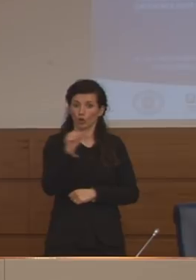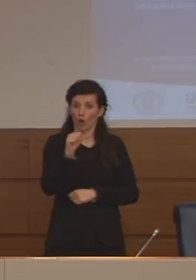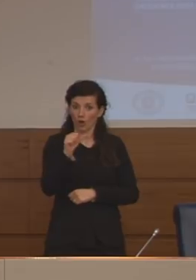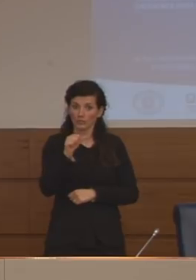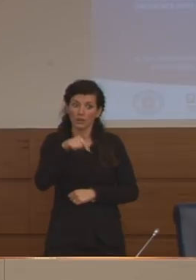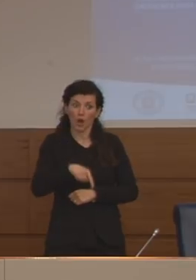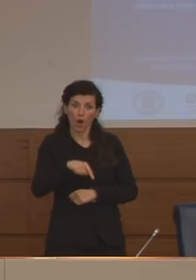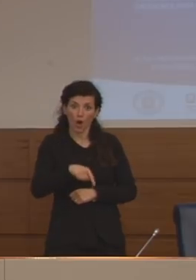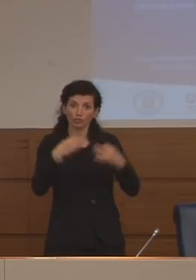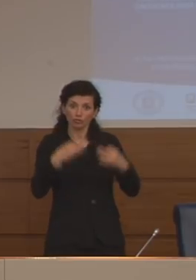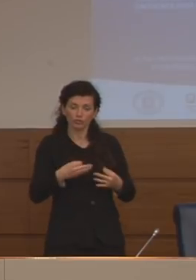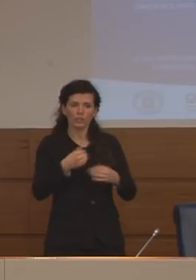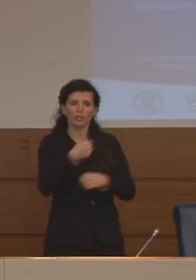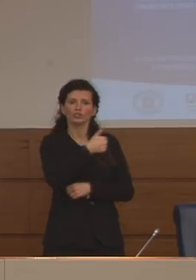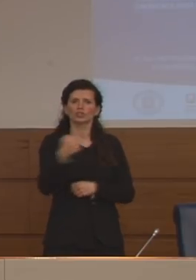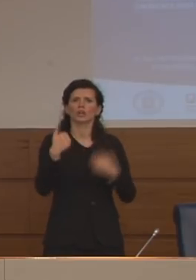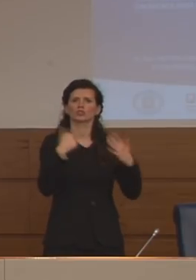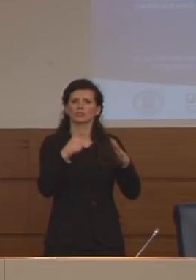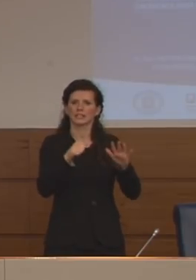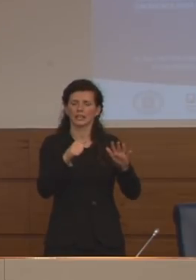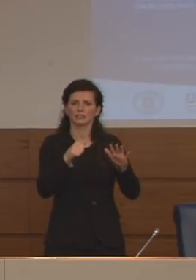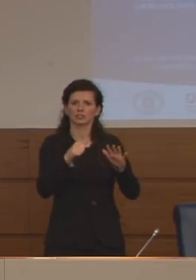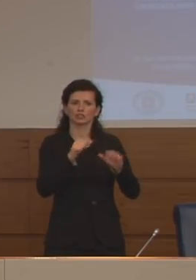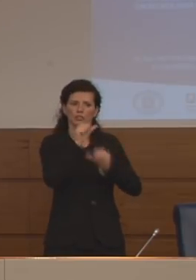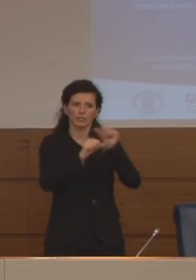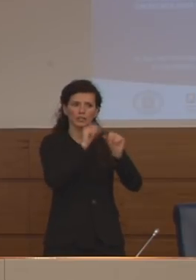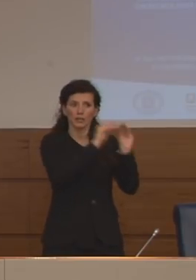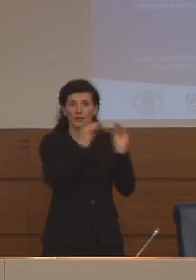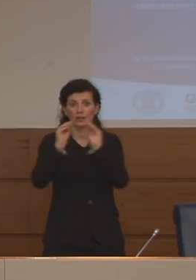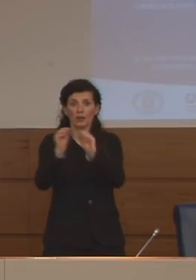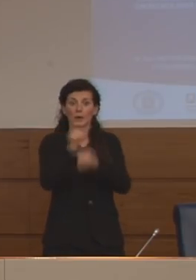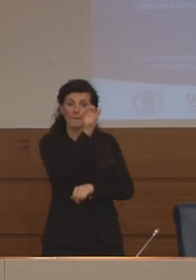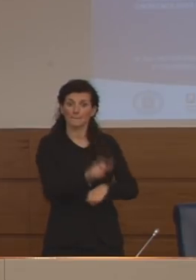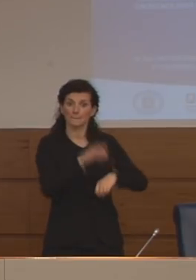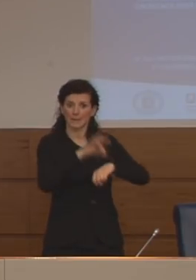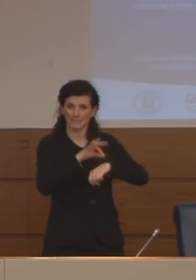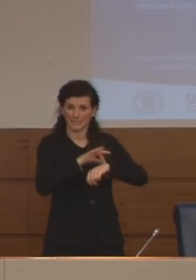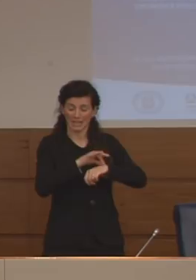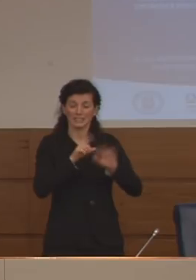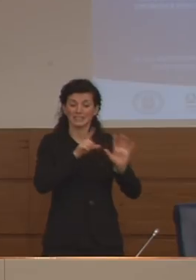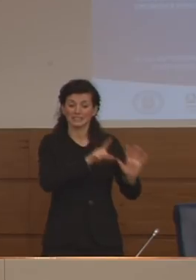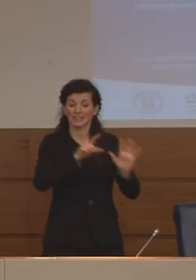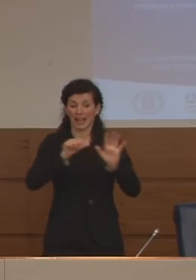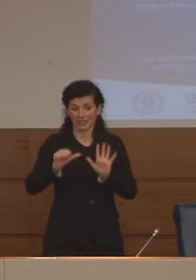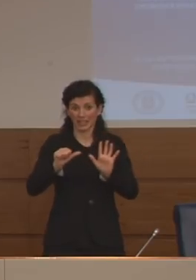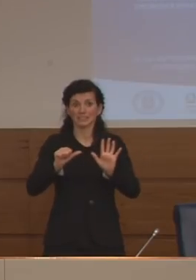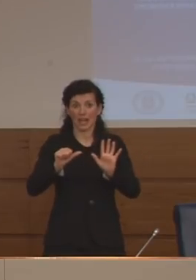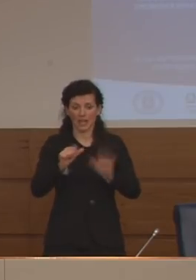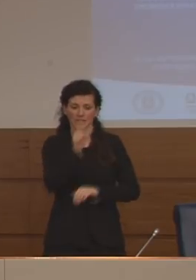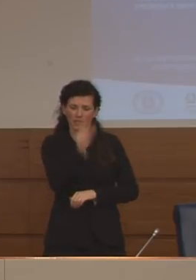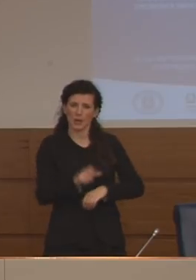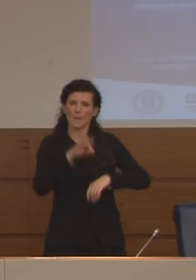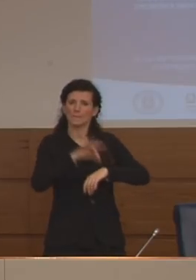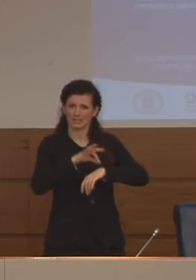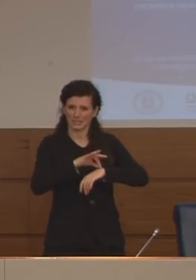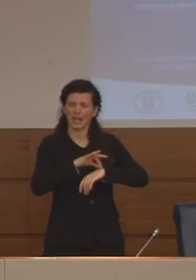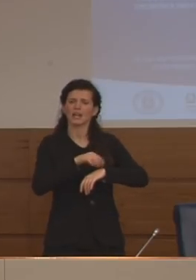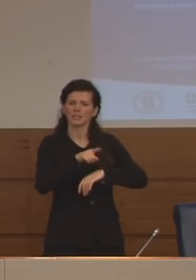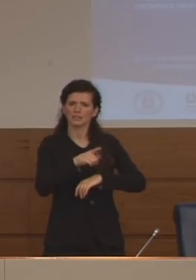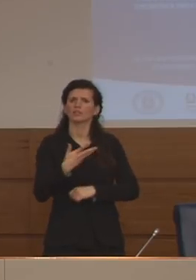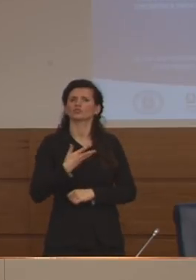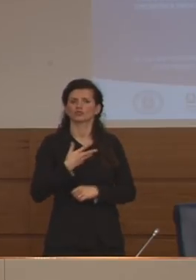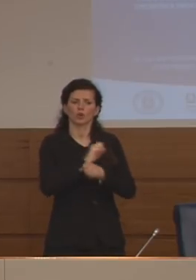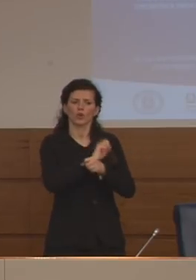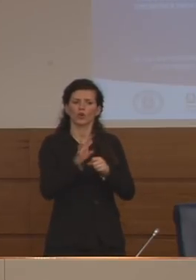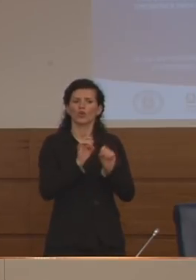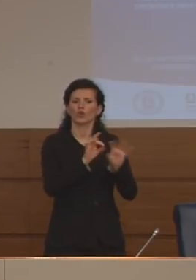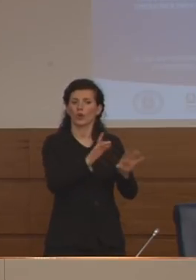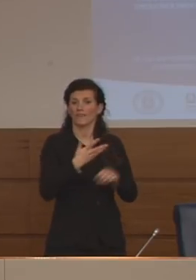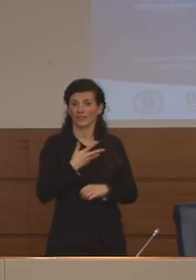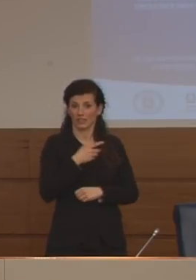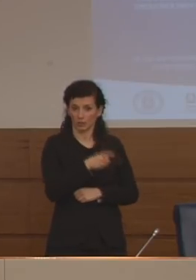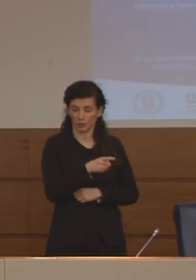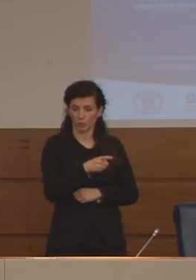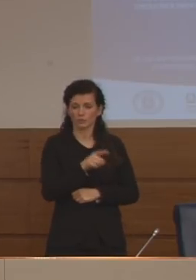116 pazienti dalla Lombardia, di cui 76 pazienti afflitti da coronavirus e 40